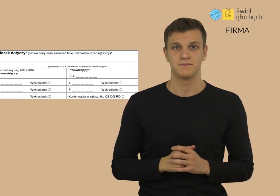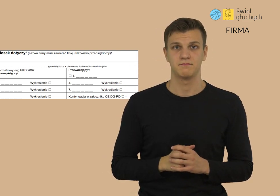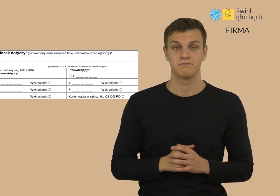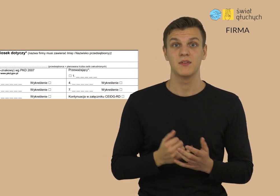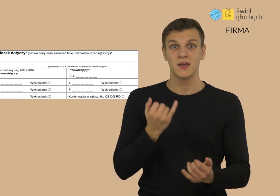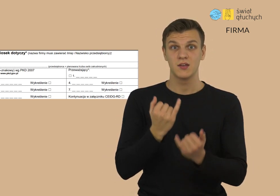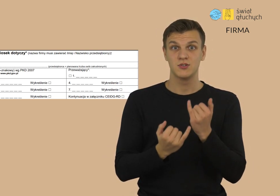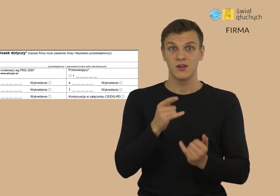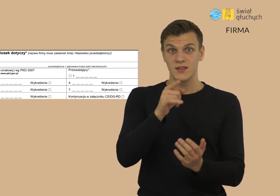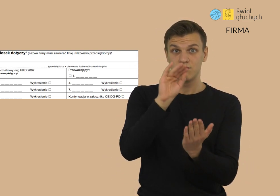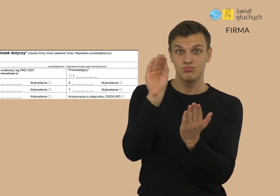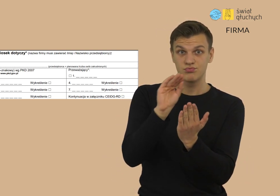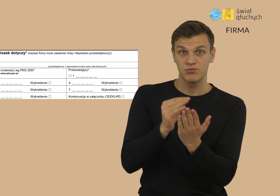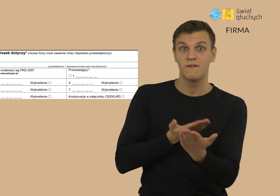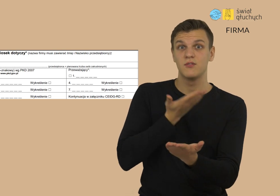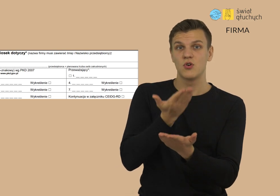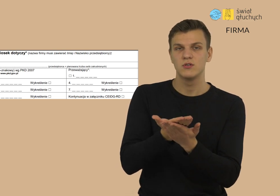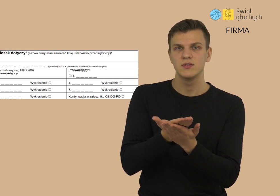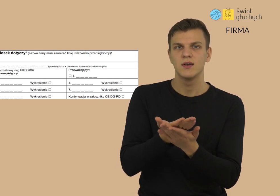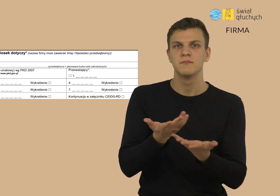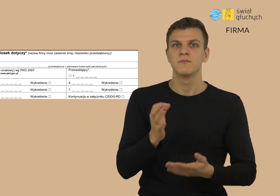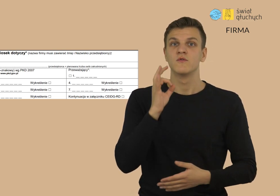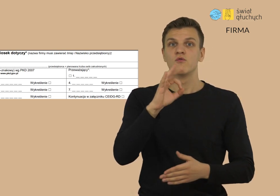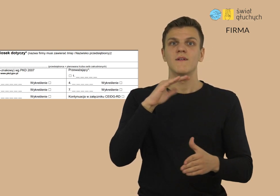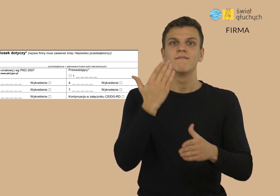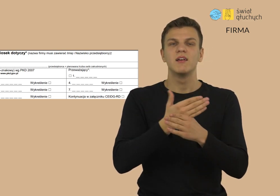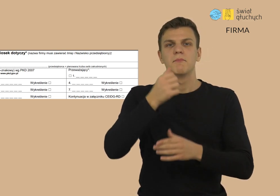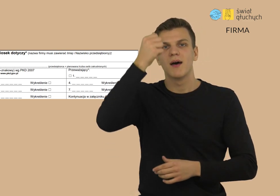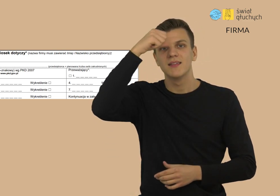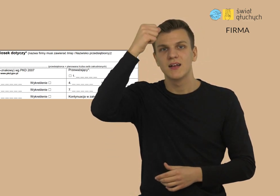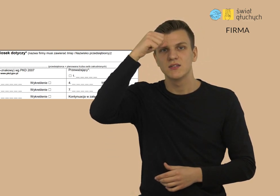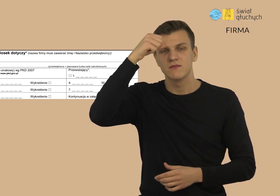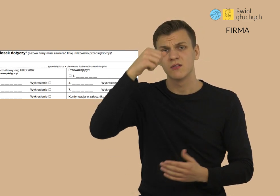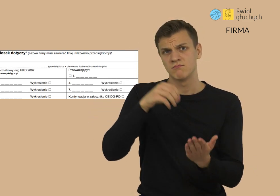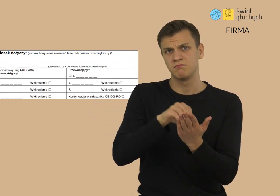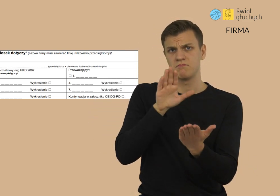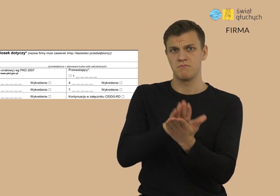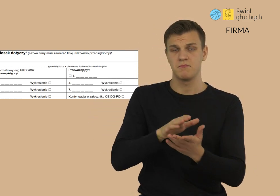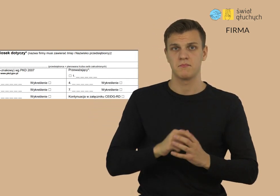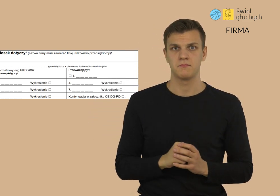Jeśli wypełniasz wniosek, wpisz tutaj nazwę swojej działalności.